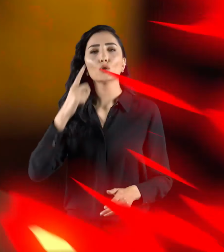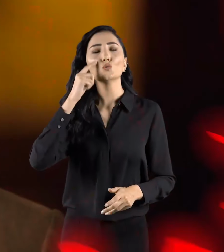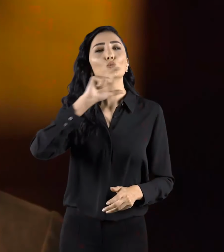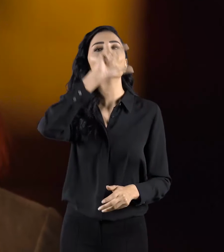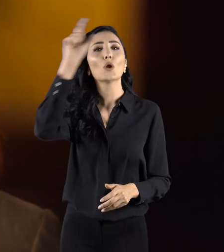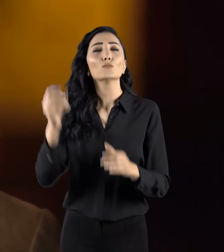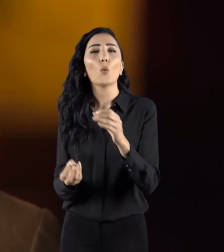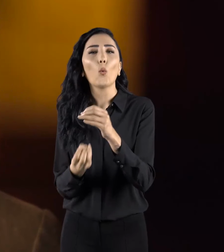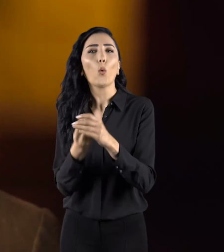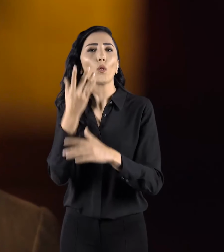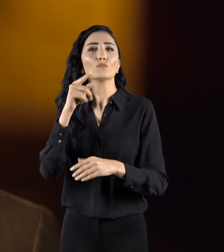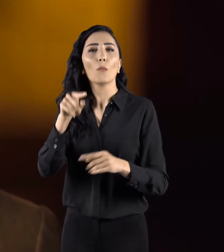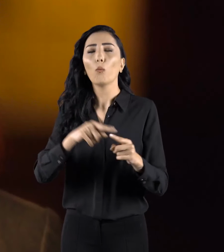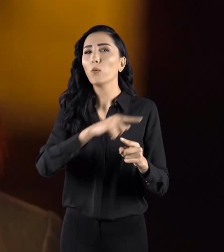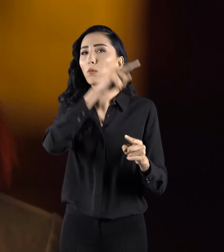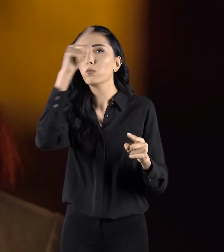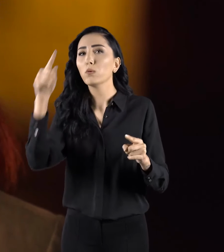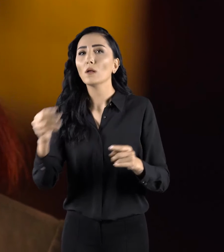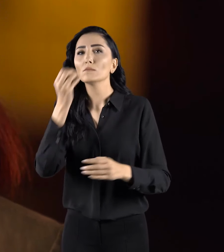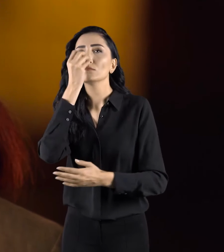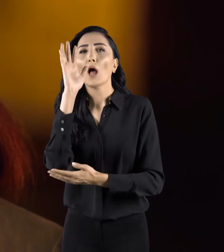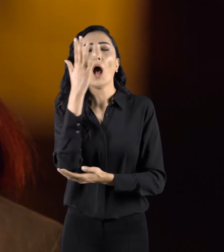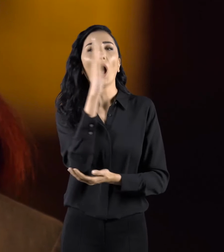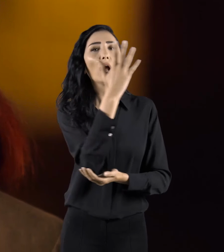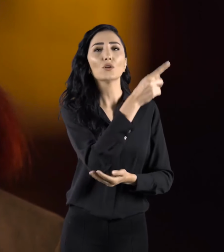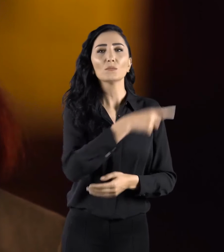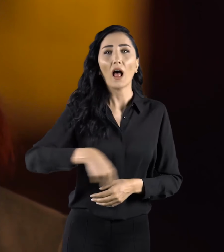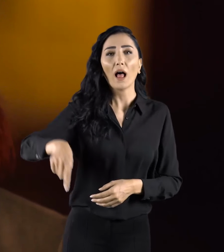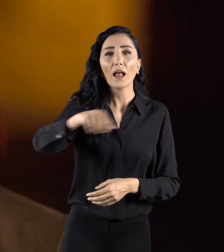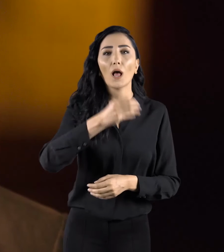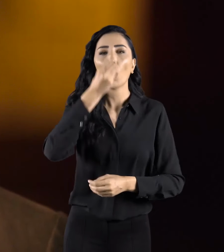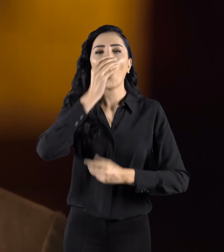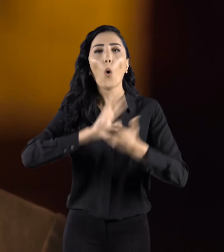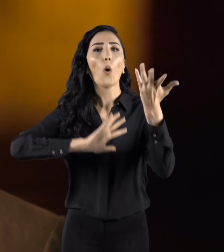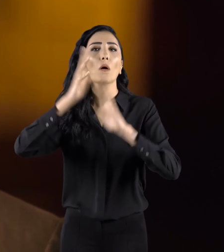Cumhuriyetimizin kuruluşundan bu yana ağaçlandırdığımız alan kadar ormanlık